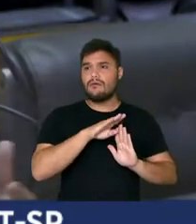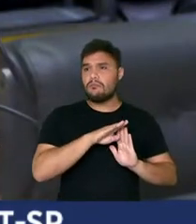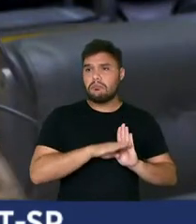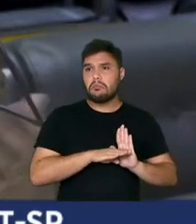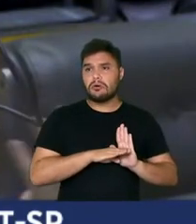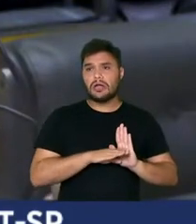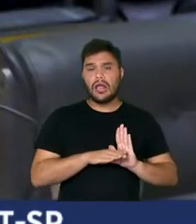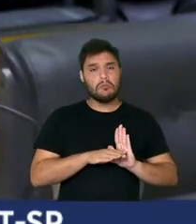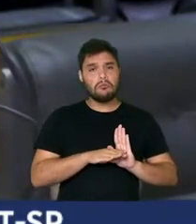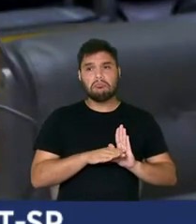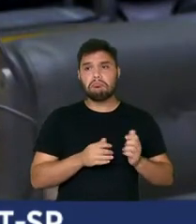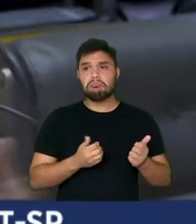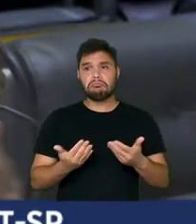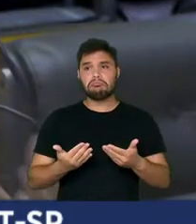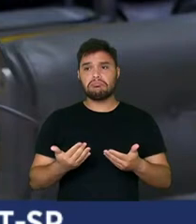DELICADÍSSIMO DADA A FALTA DE RECURSOS PORQUE NÃO TEM